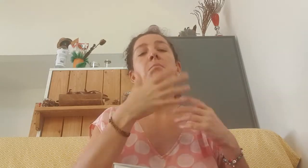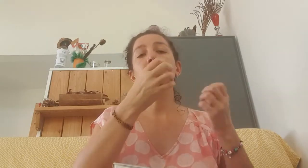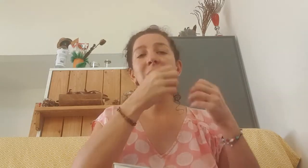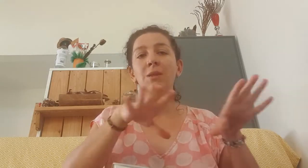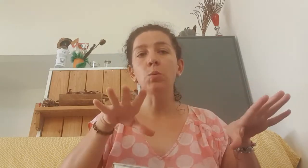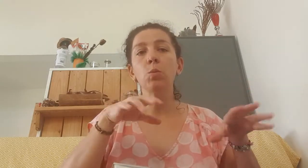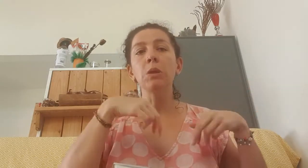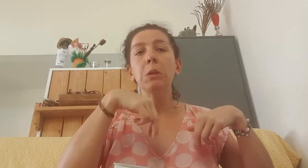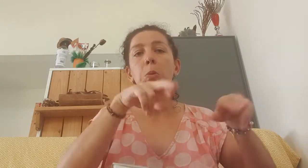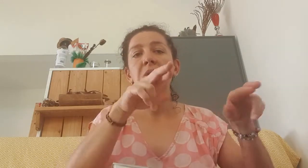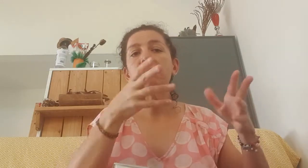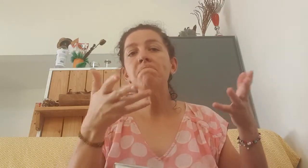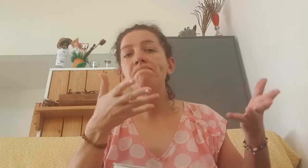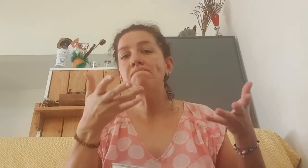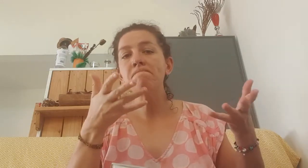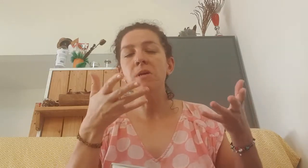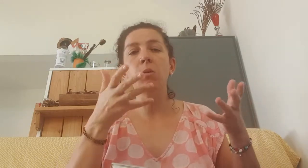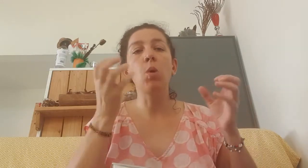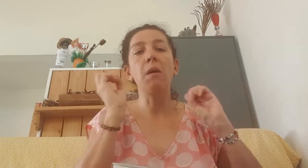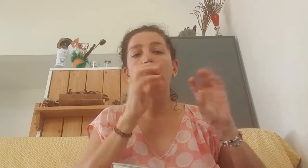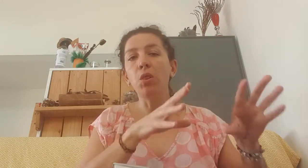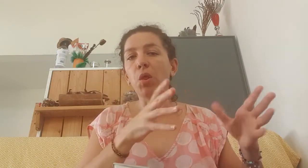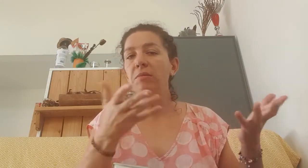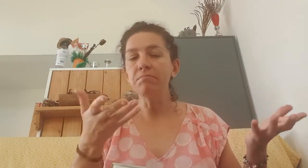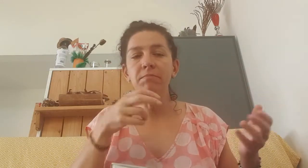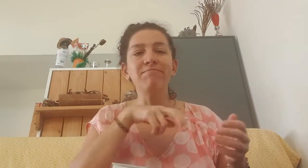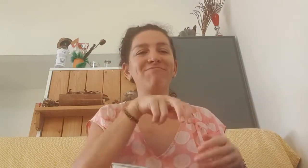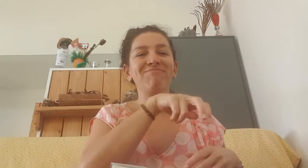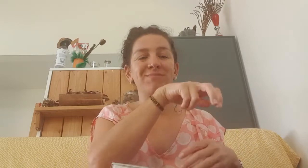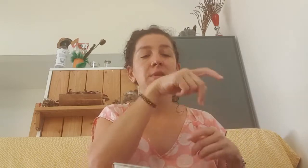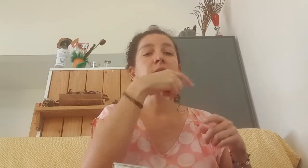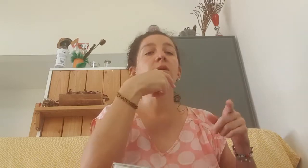Perdu dans la rue, ou abandonné,